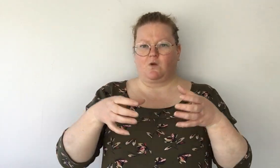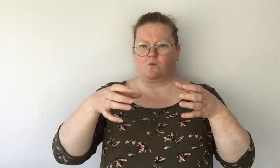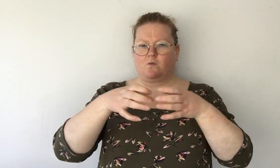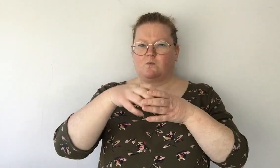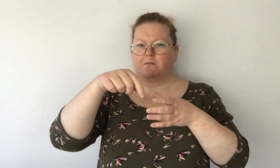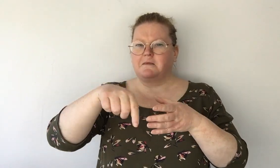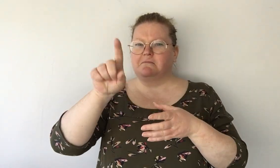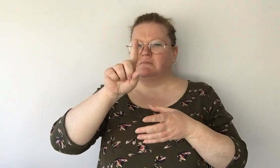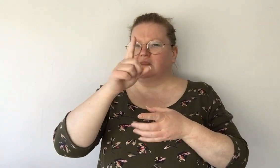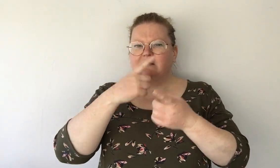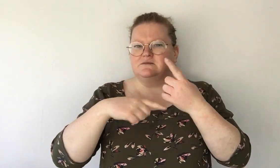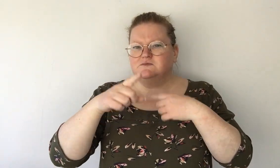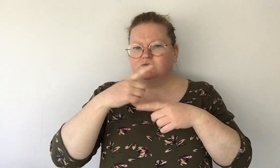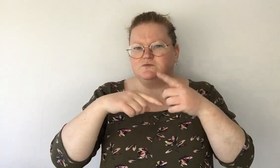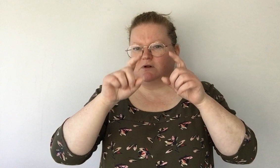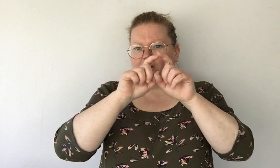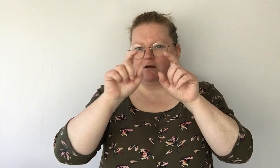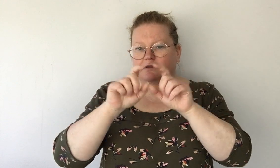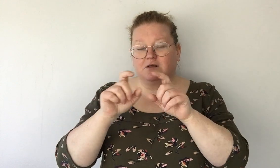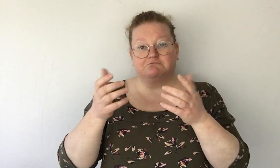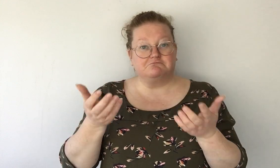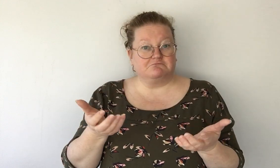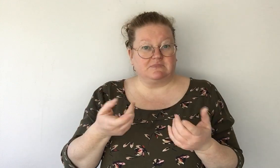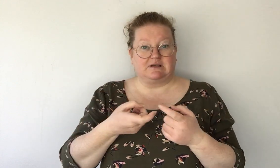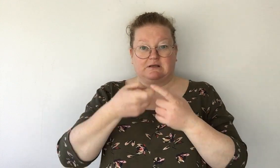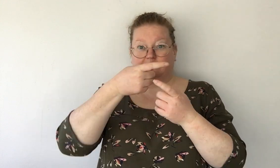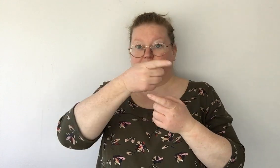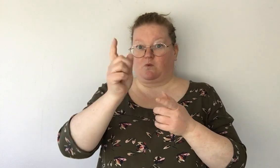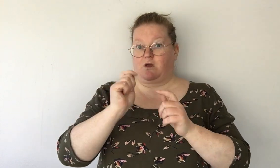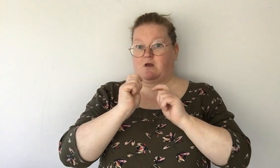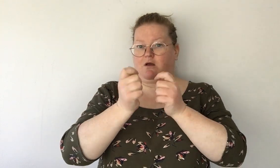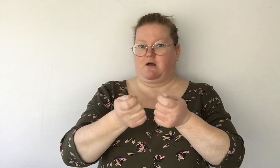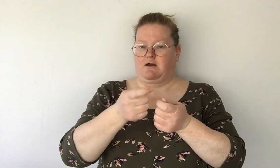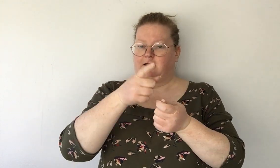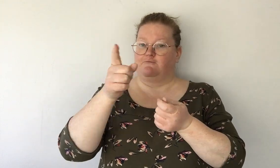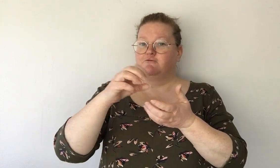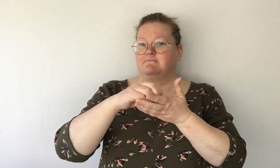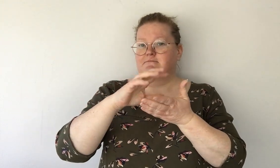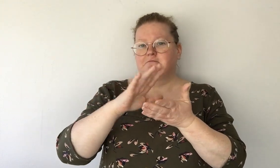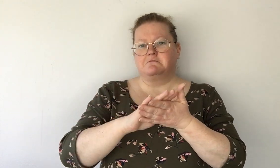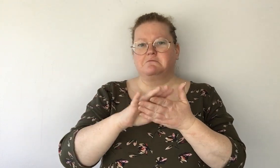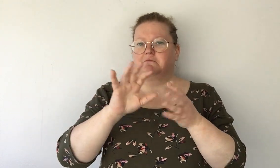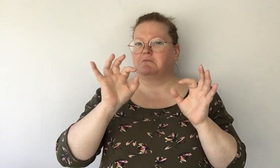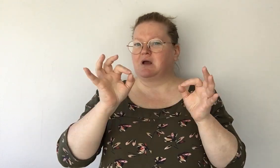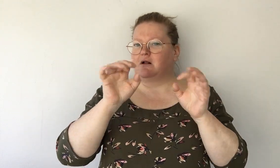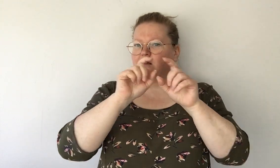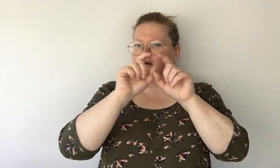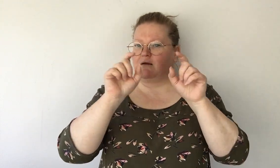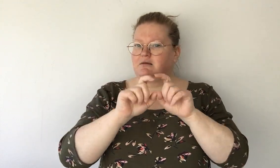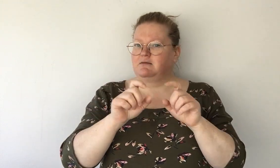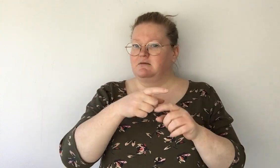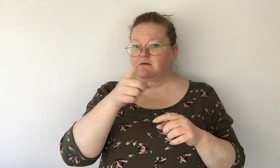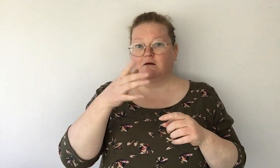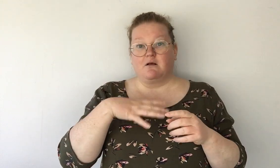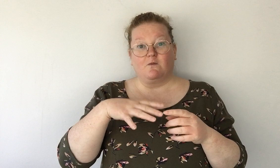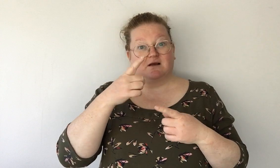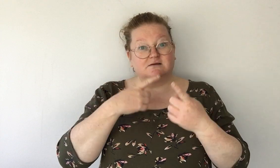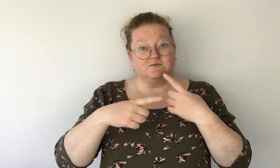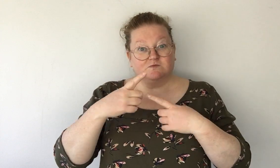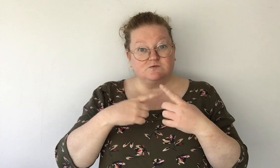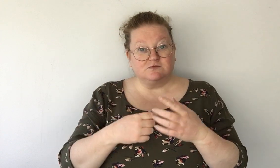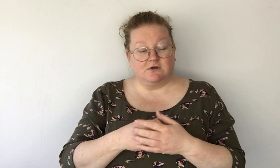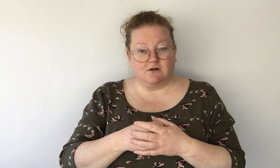Keskustelunaiheet riippuvat hakijoista. Voit kertoa hakemuksessasi, mitkä aiheet kiinnostavat sinua.